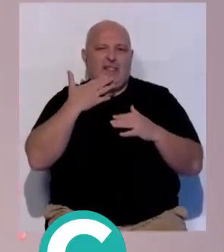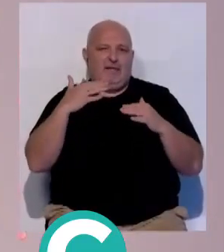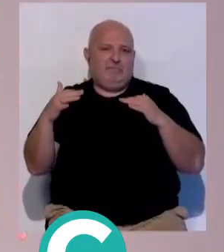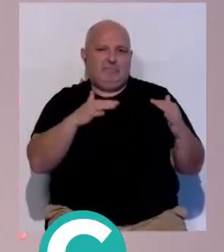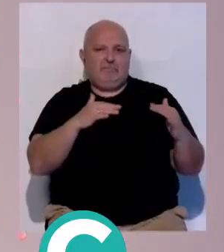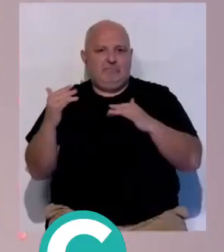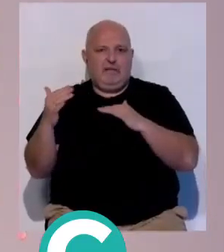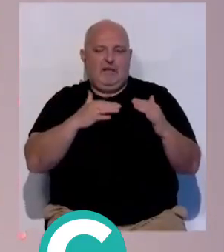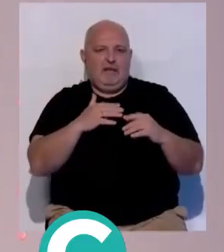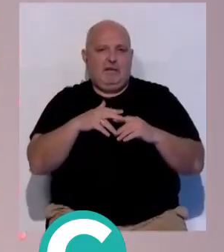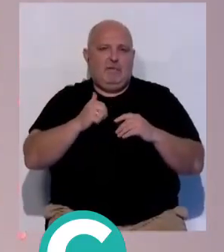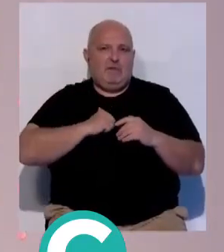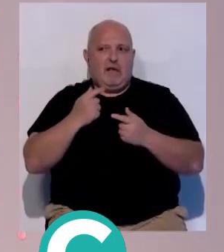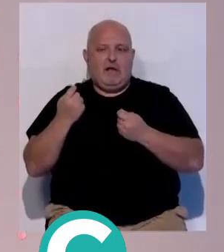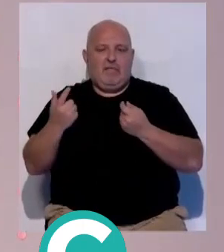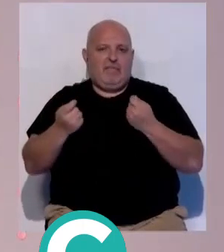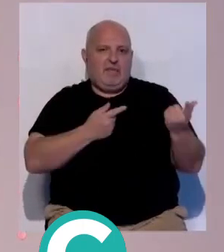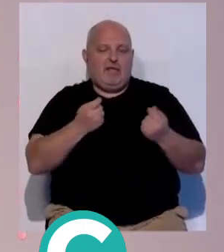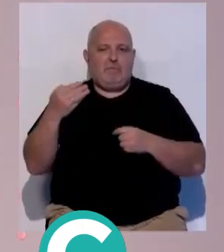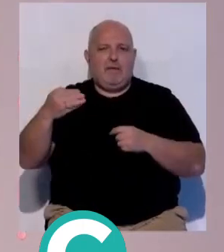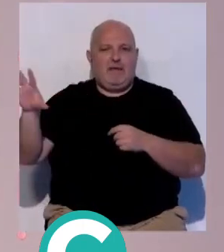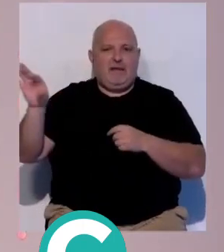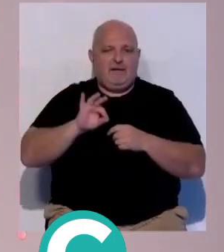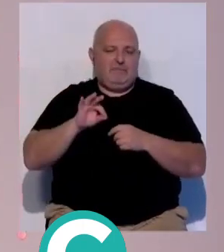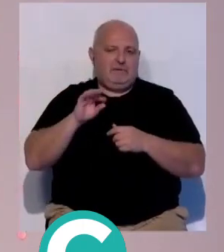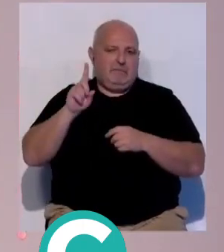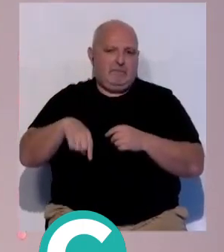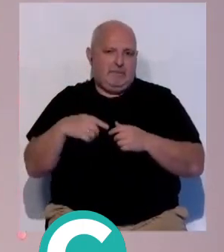comentas también dio la oportunidad futbolistas del mirandilla para que estuvieran con Los